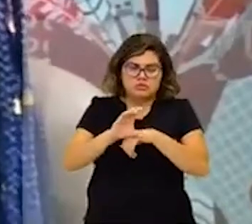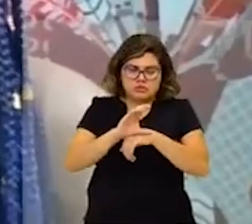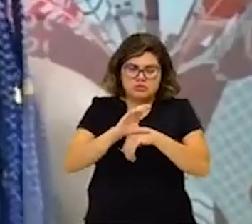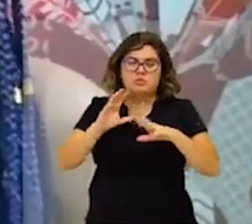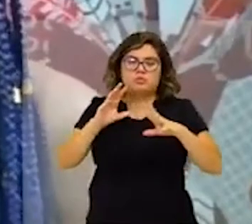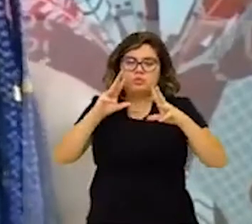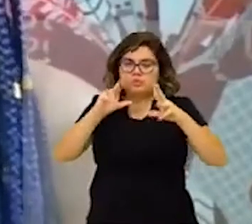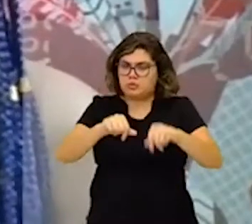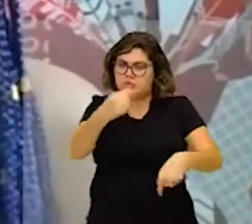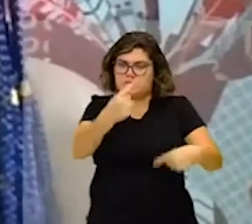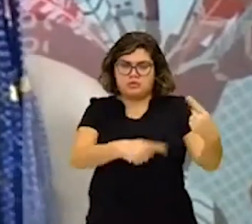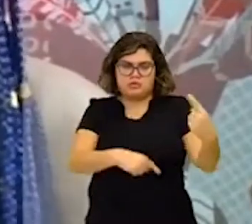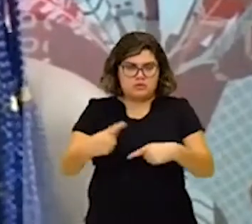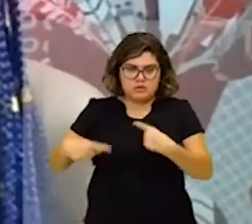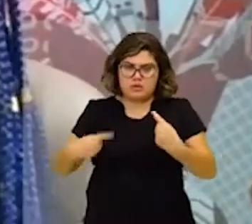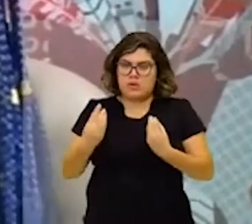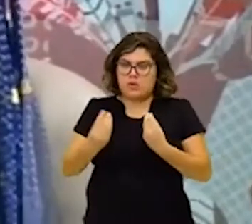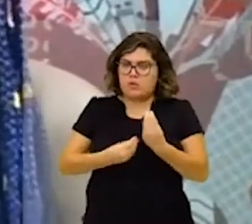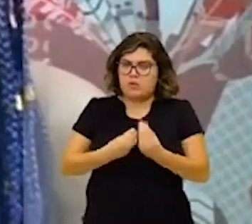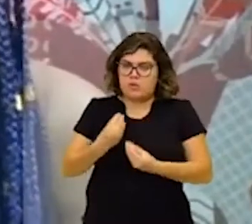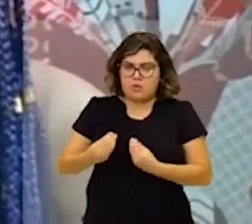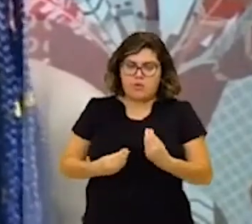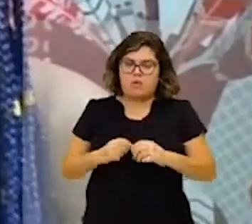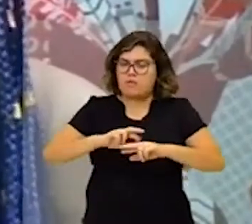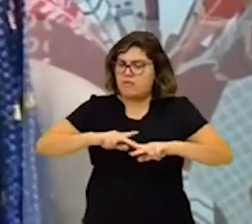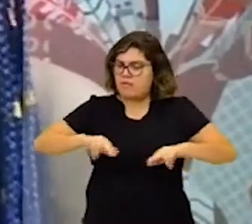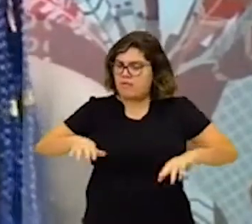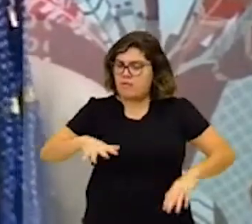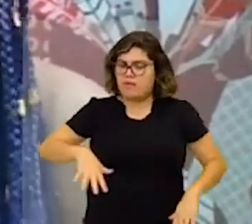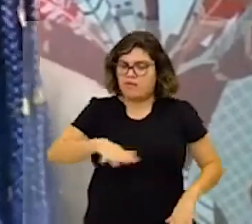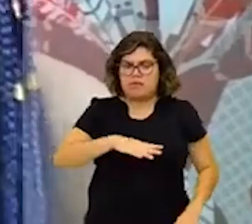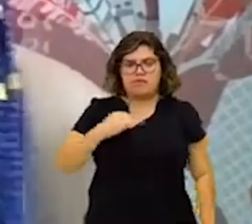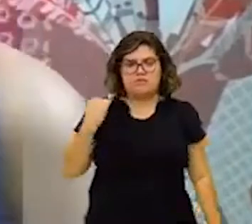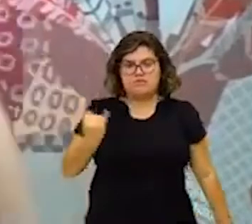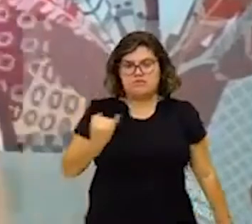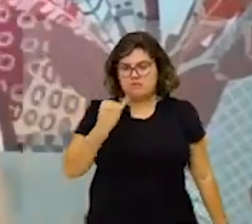essa discussão e como a interseccionalidade é extremamente importante para expulsão de